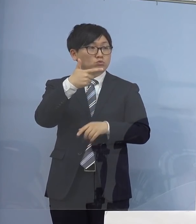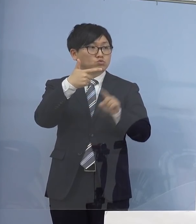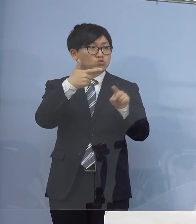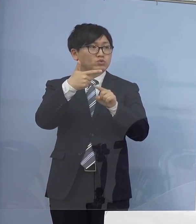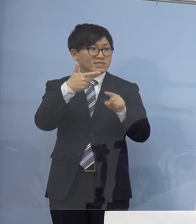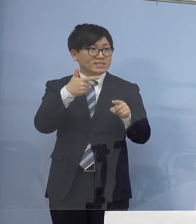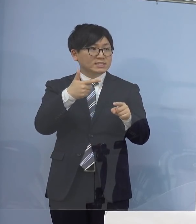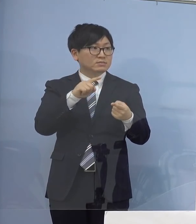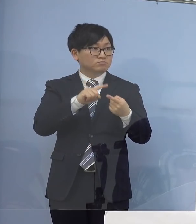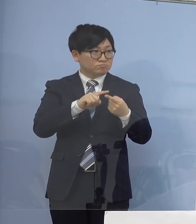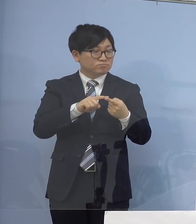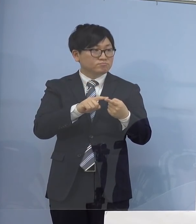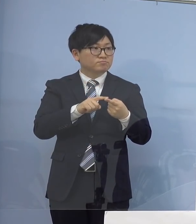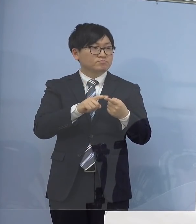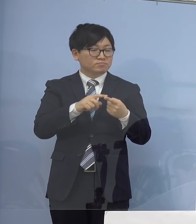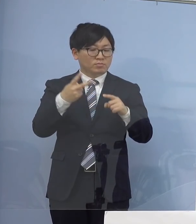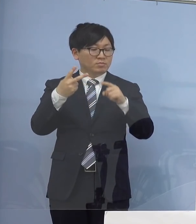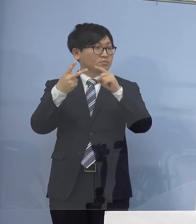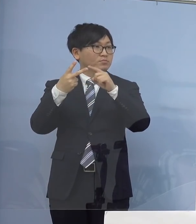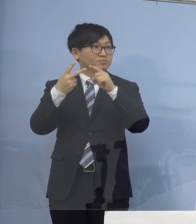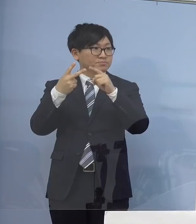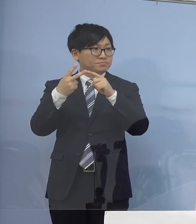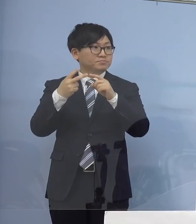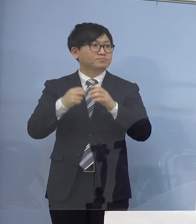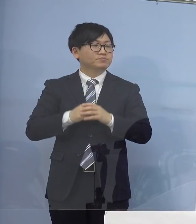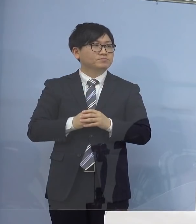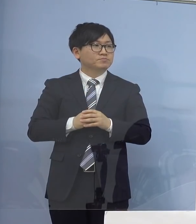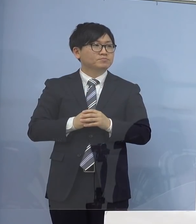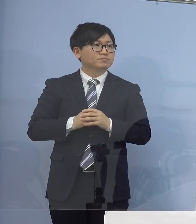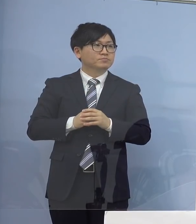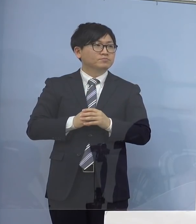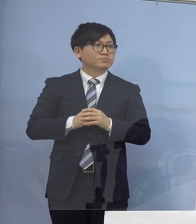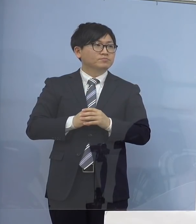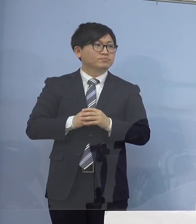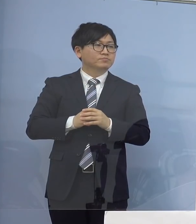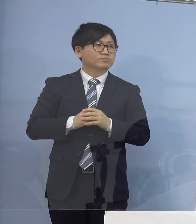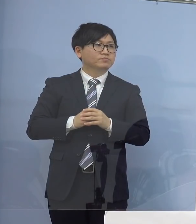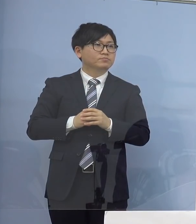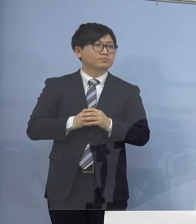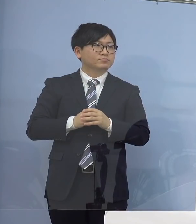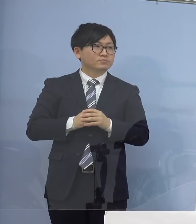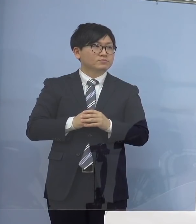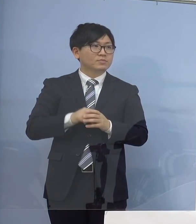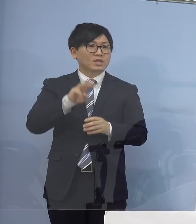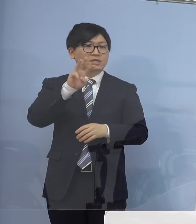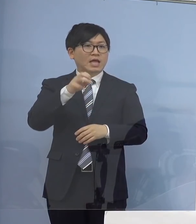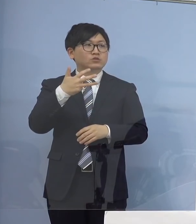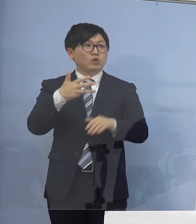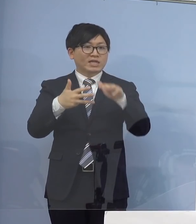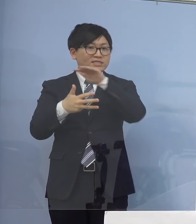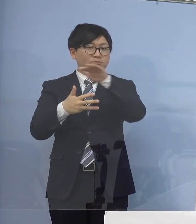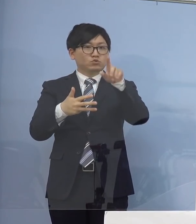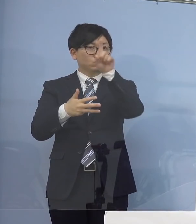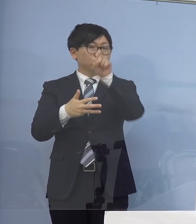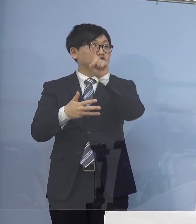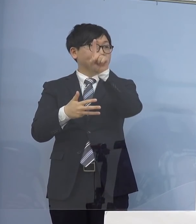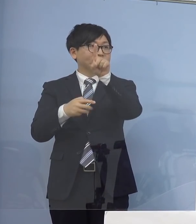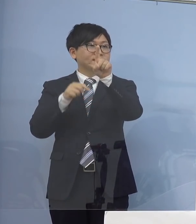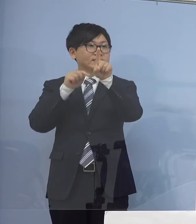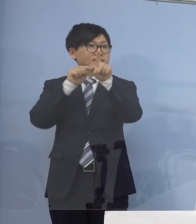それとあとですね もう一つ38分の11名が飲食店関連